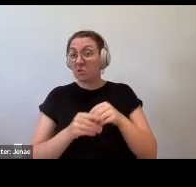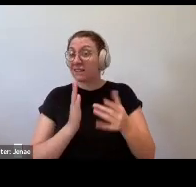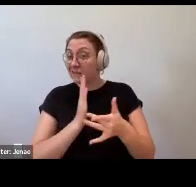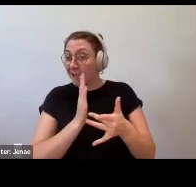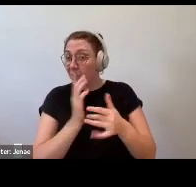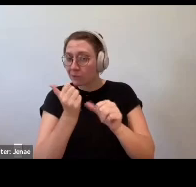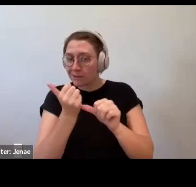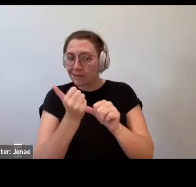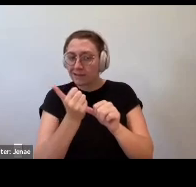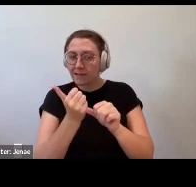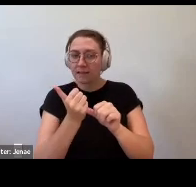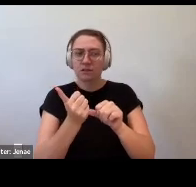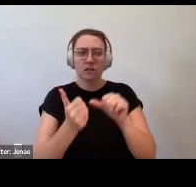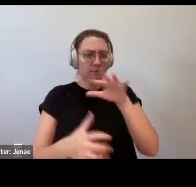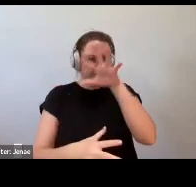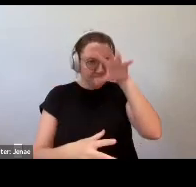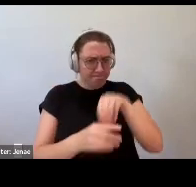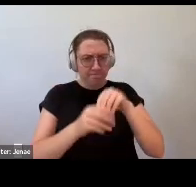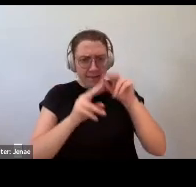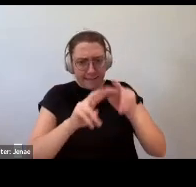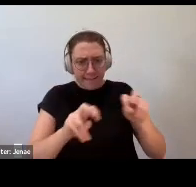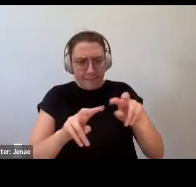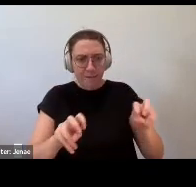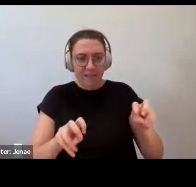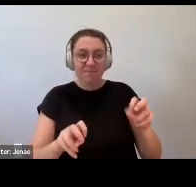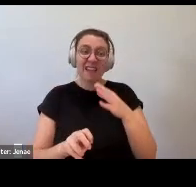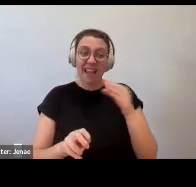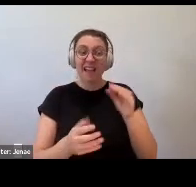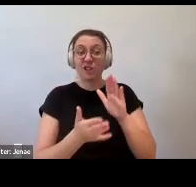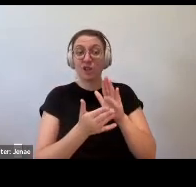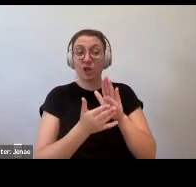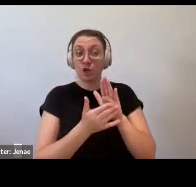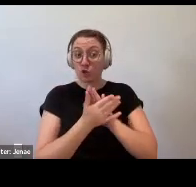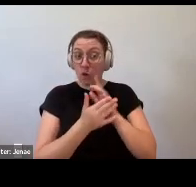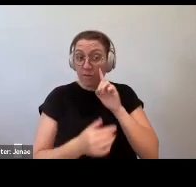y